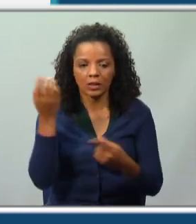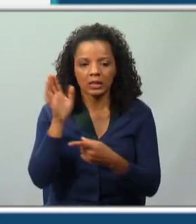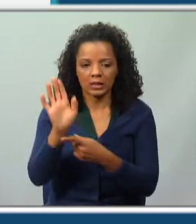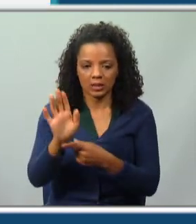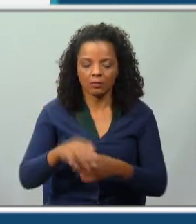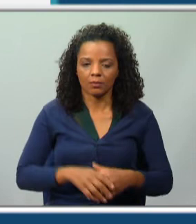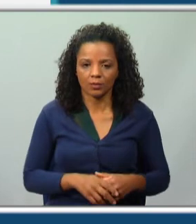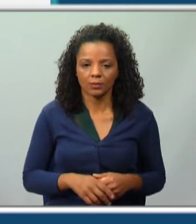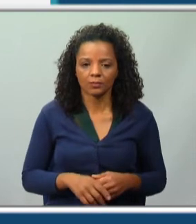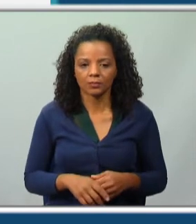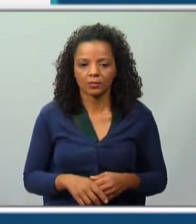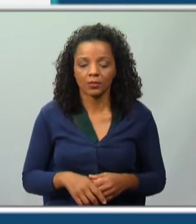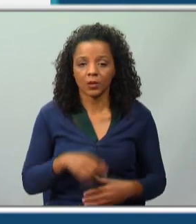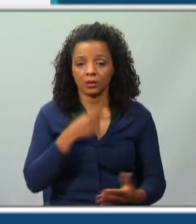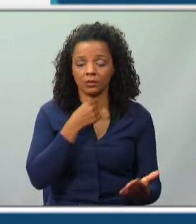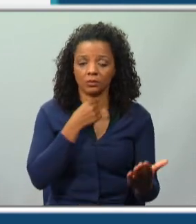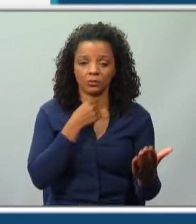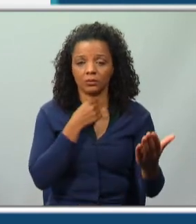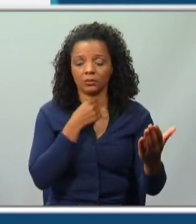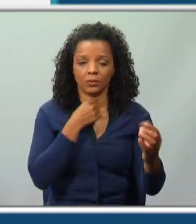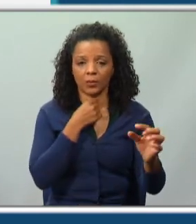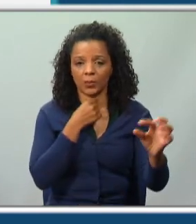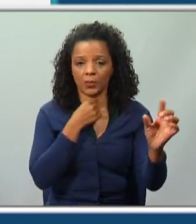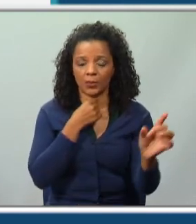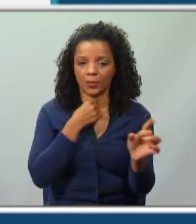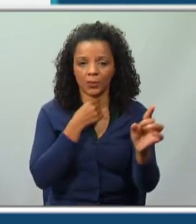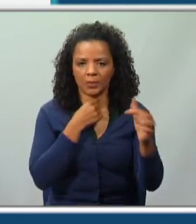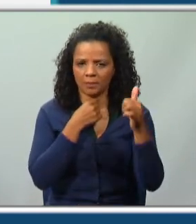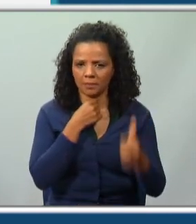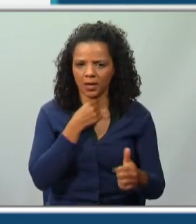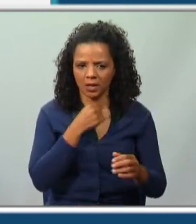tanto para vocês o coro cantava muito bem 合唱團為你唱了很多歌出色地